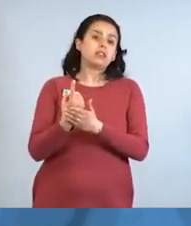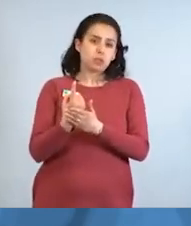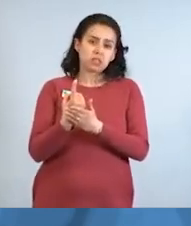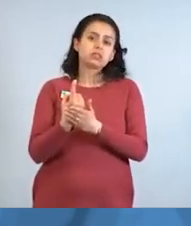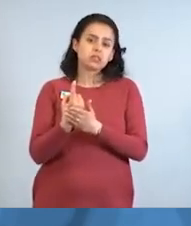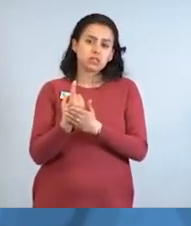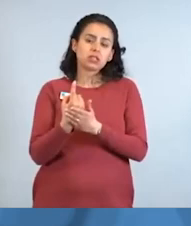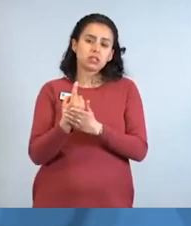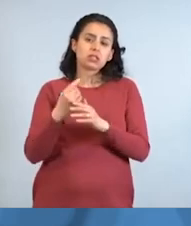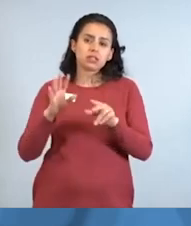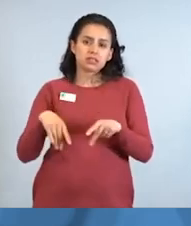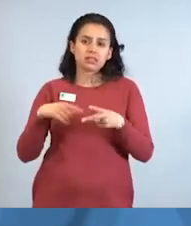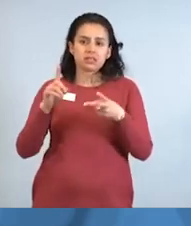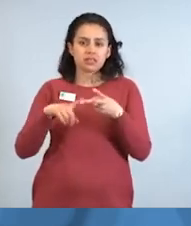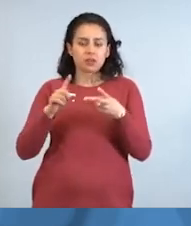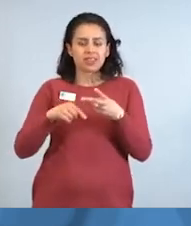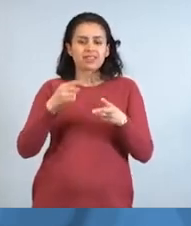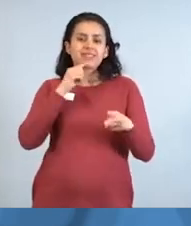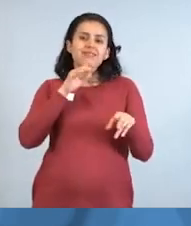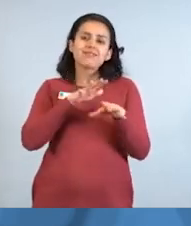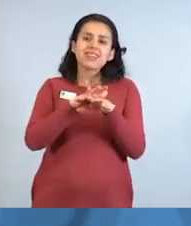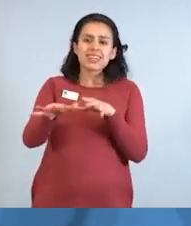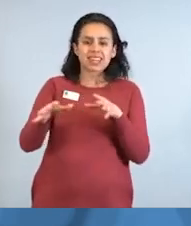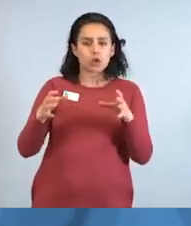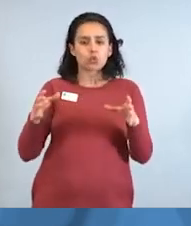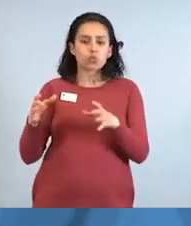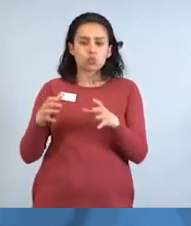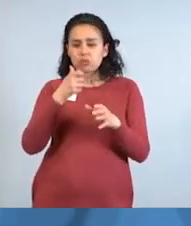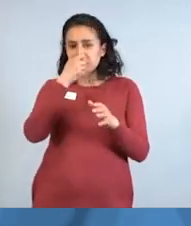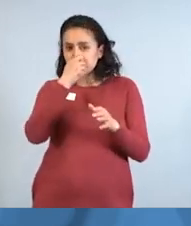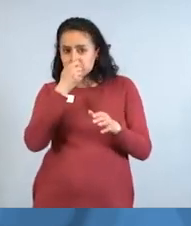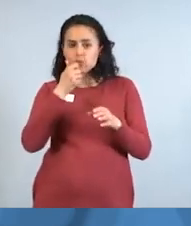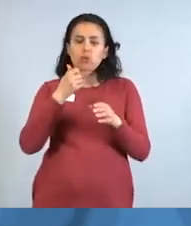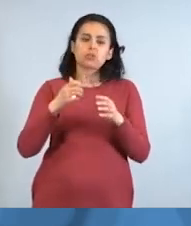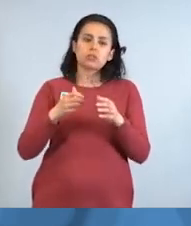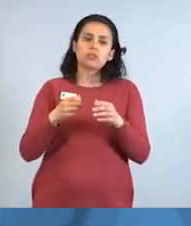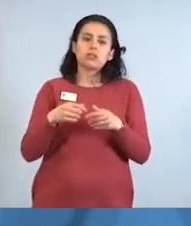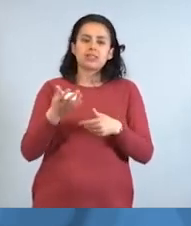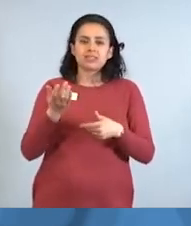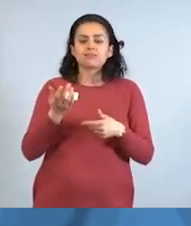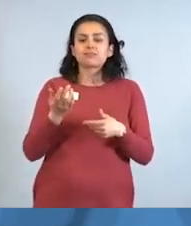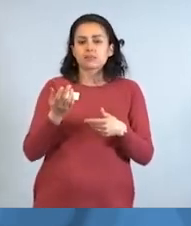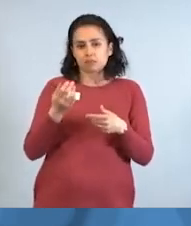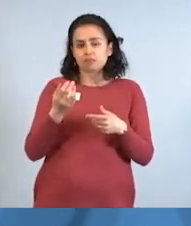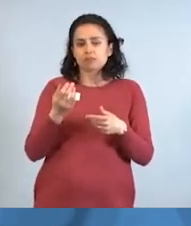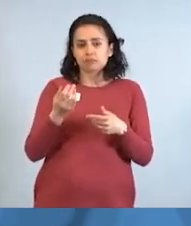Veren hyytymishäiriöt, joita Astra Zenecassa ja Johnson & Johnsonissa on todettu,